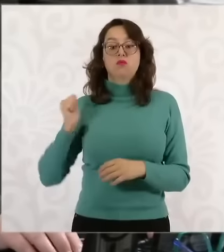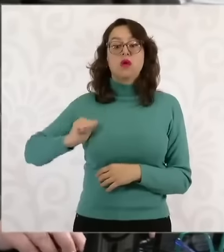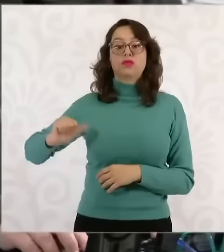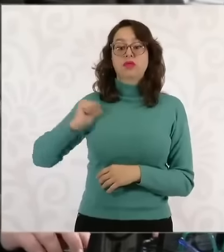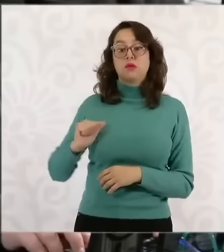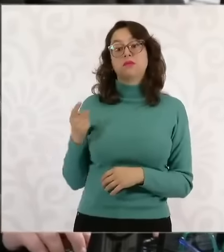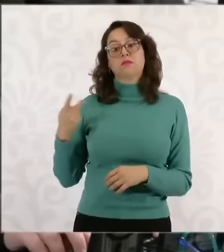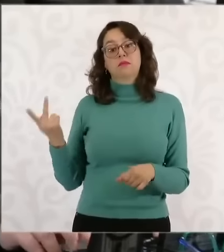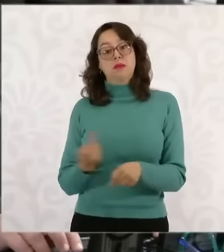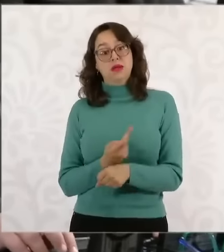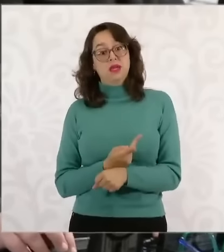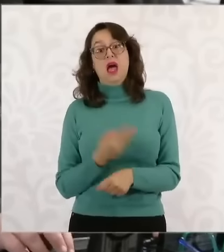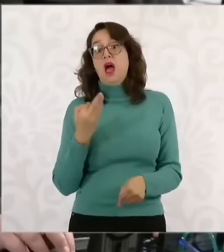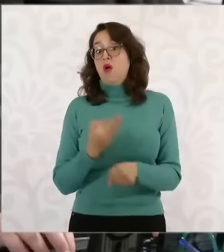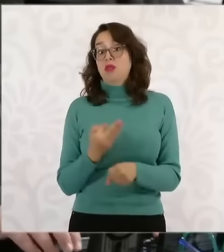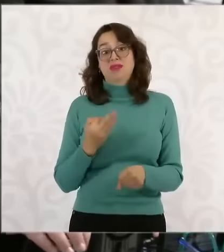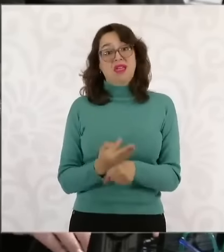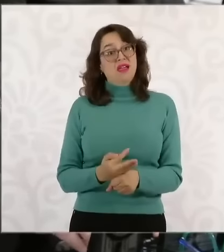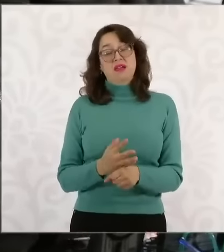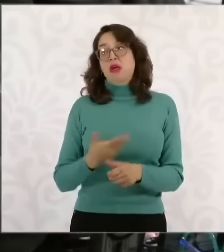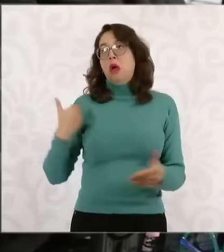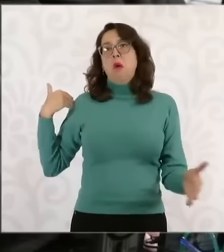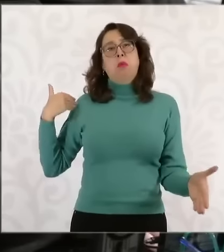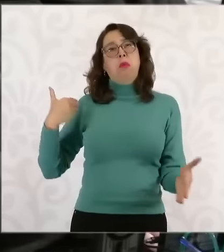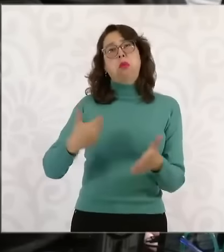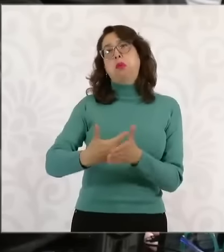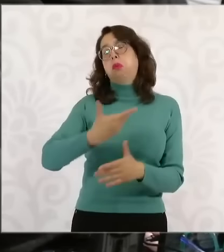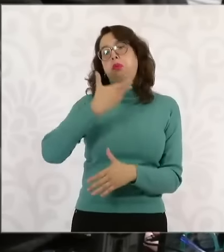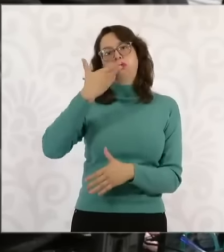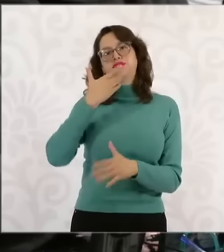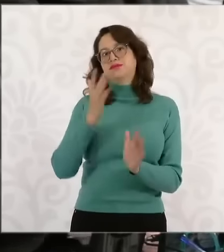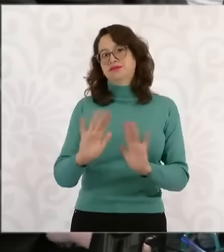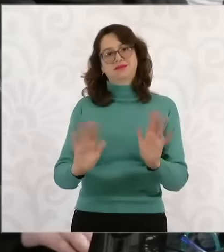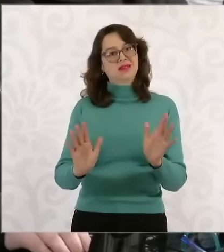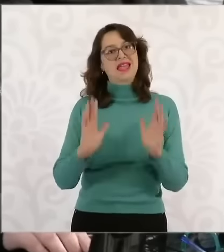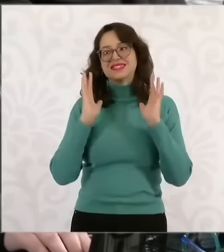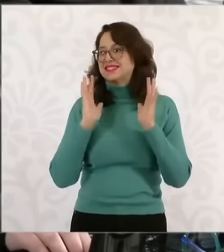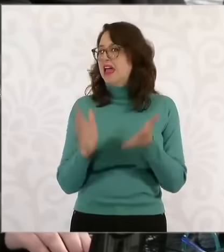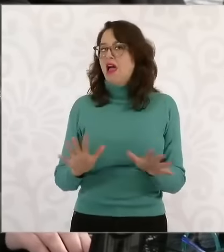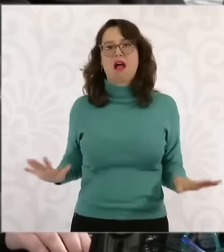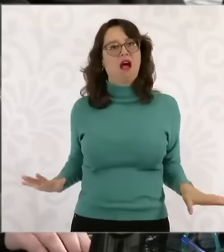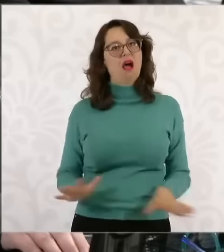va a cambiar las condiciones de riesgo de todo el mundo. ¿Hay alguna estrategia,